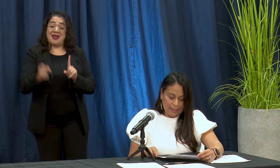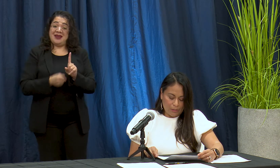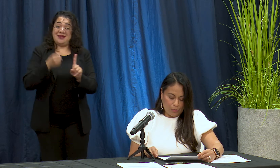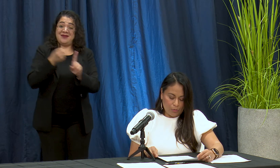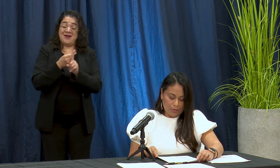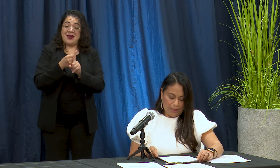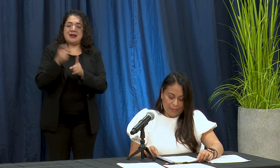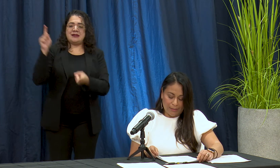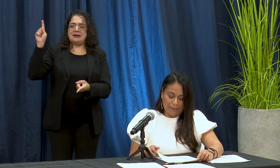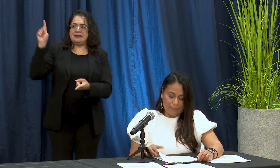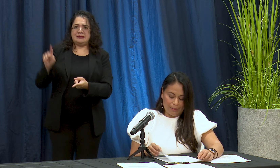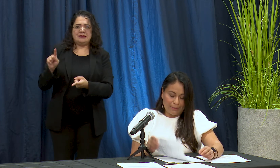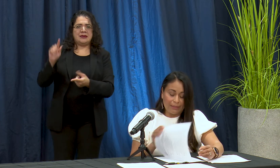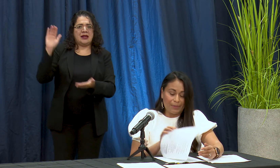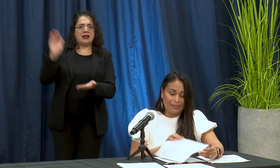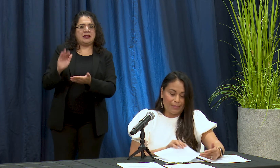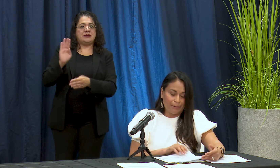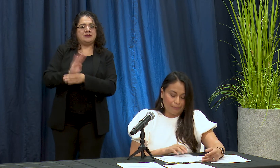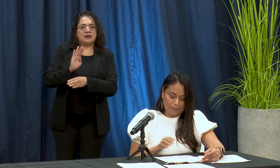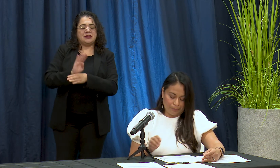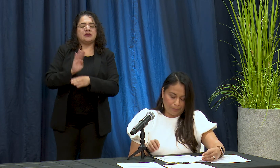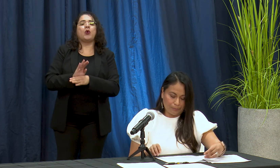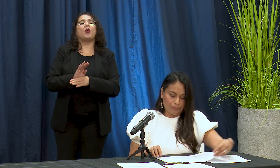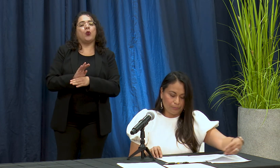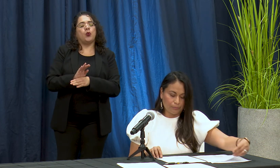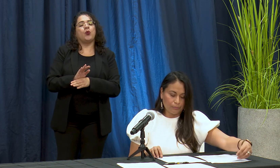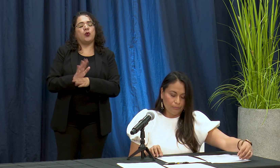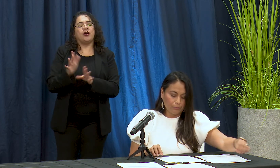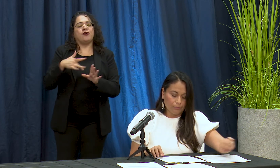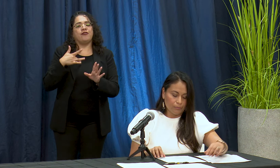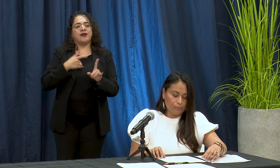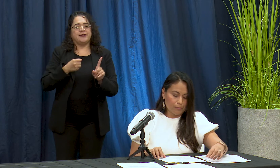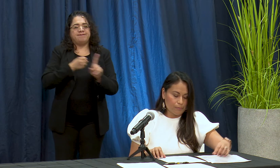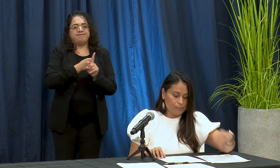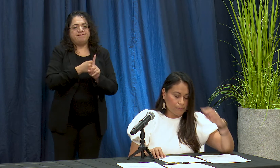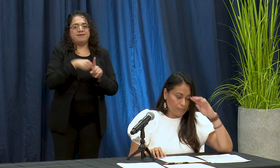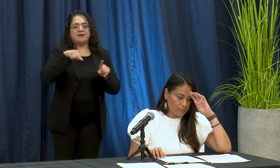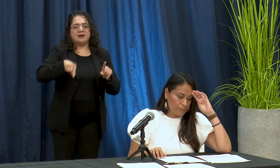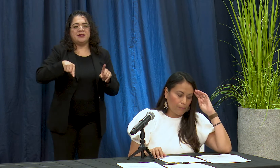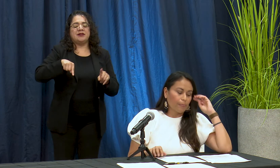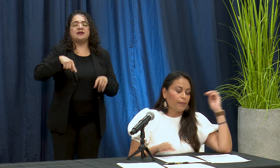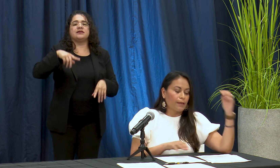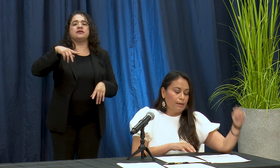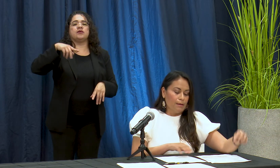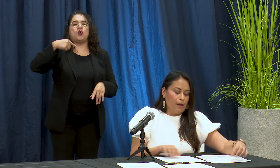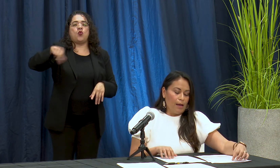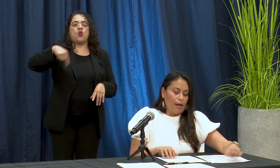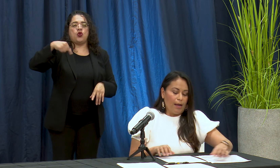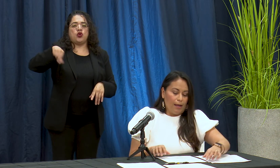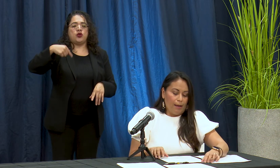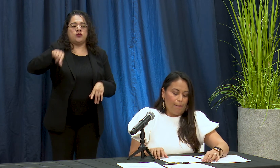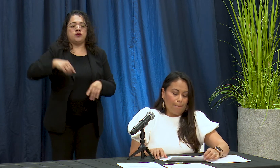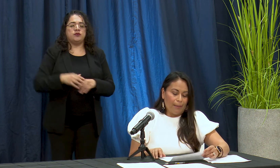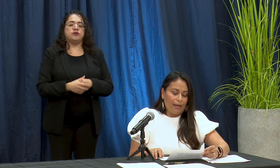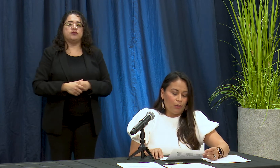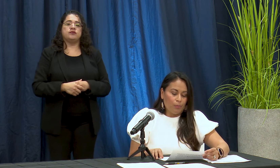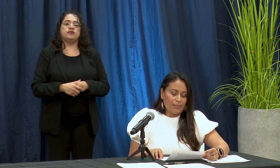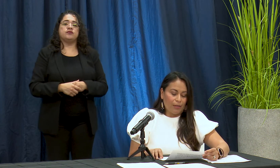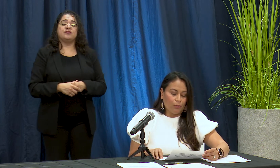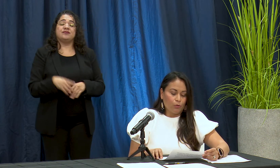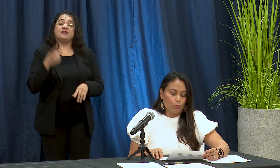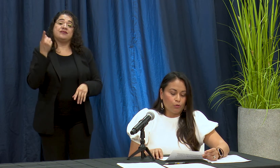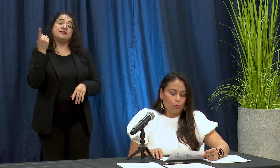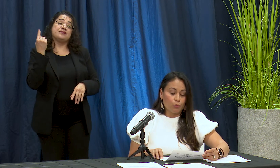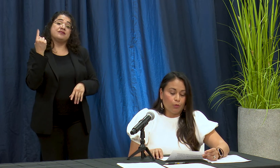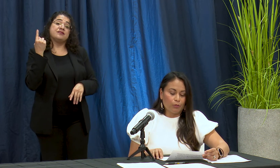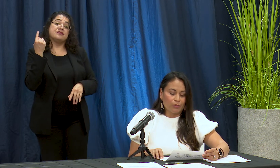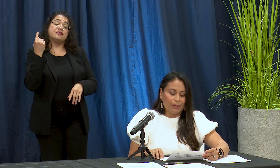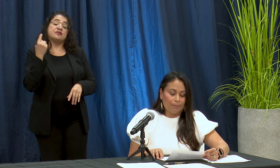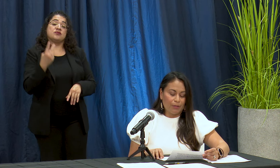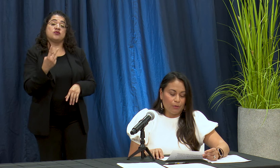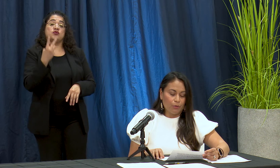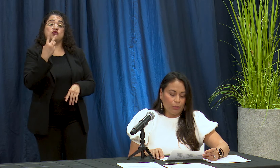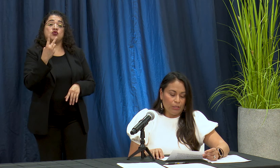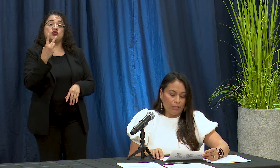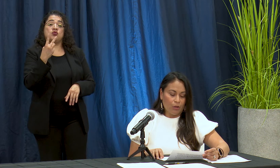resto de este tema trim este el año pasado los dos Puerto San Pedro II Long